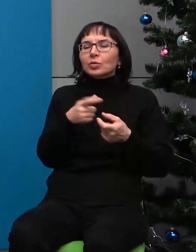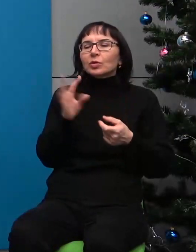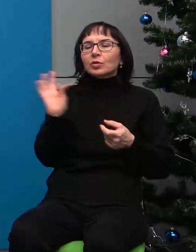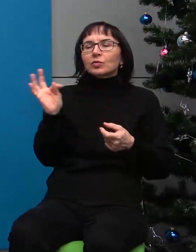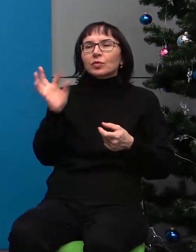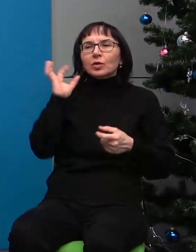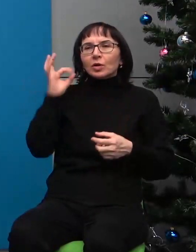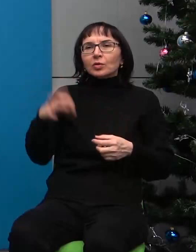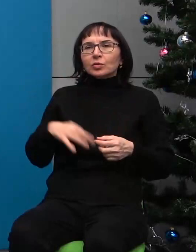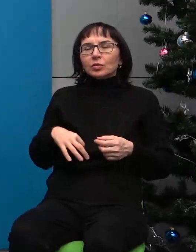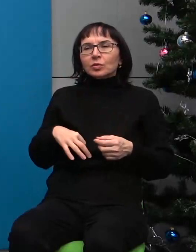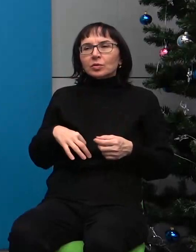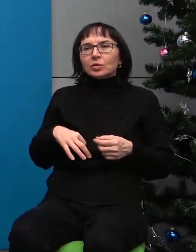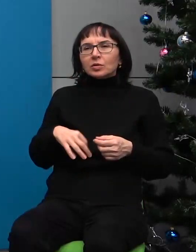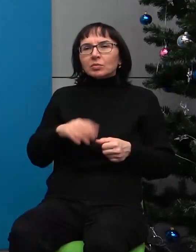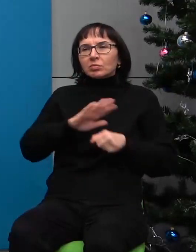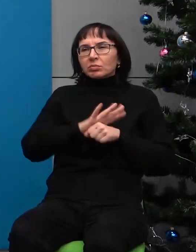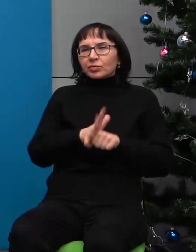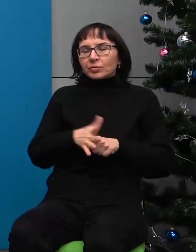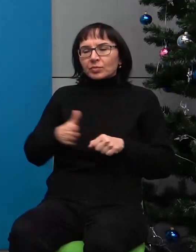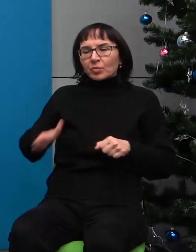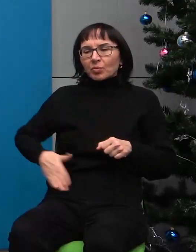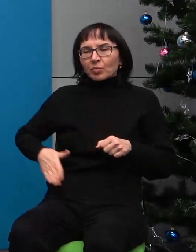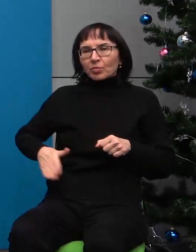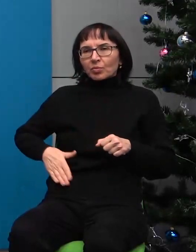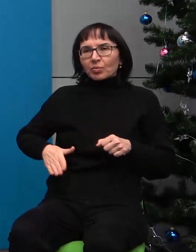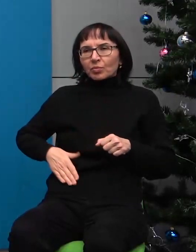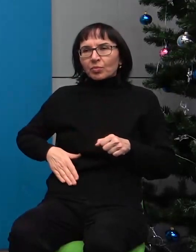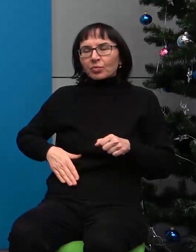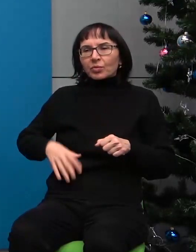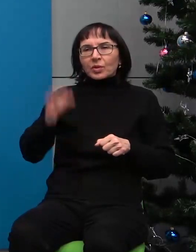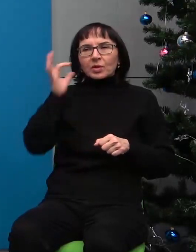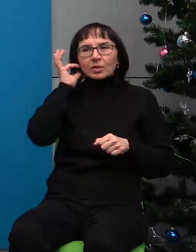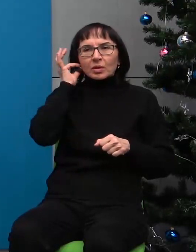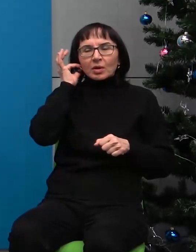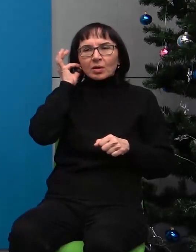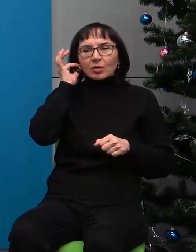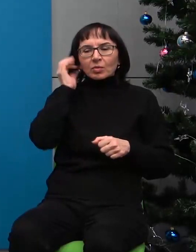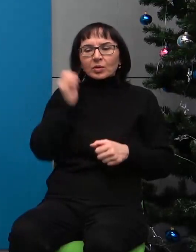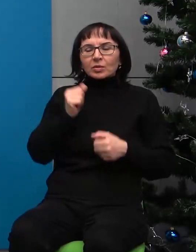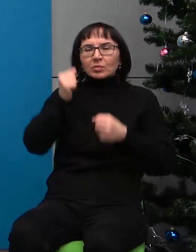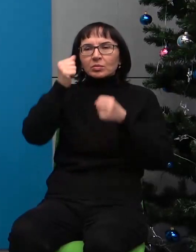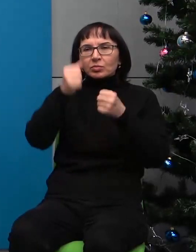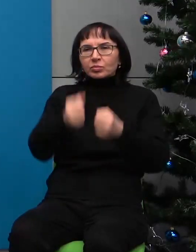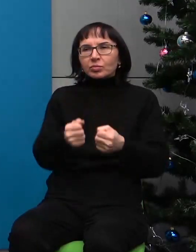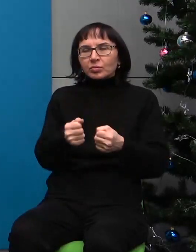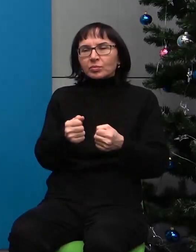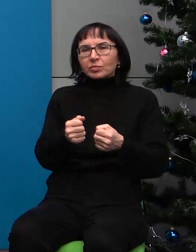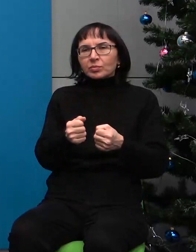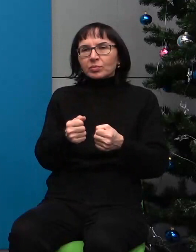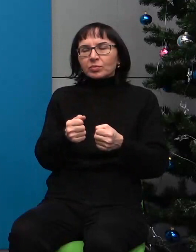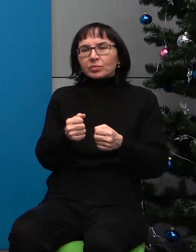jak scena, w której psa wsadził na jakąś kobietę, bo takie rzeczy też tam się działy, ale ten wymiar ludzki.